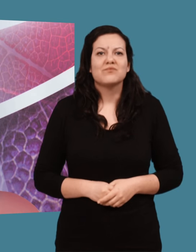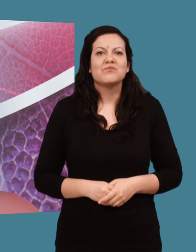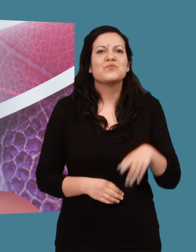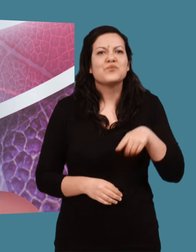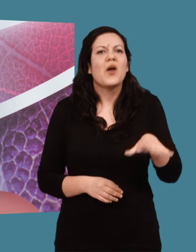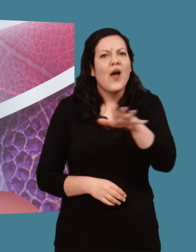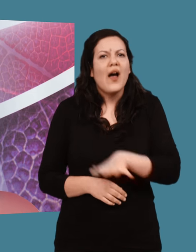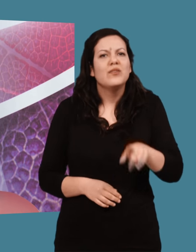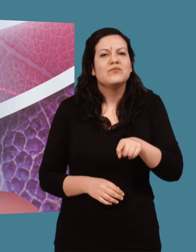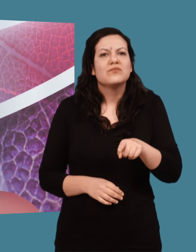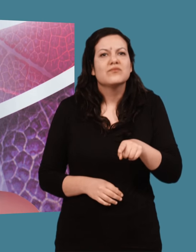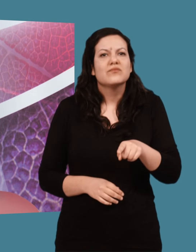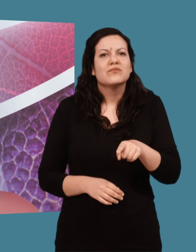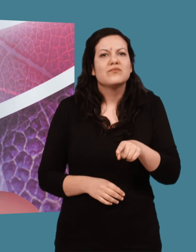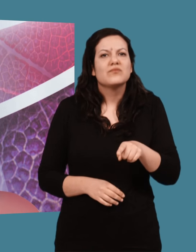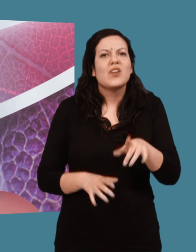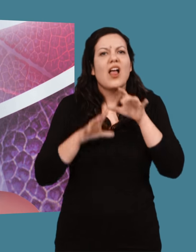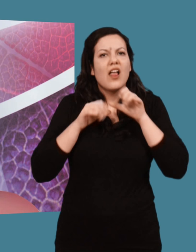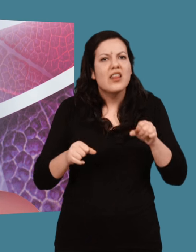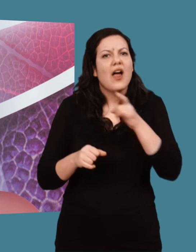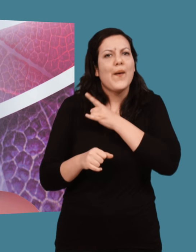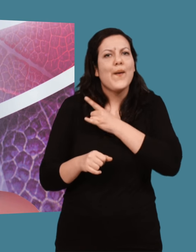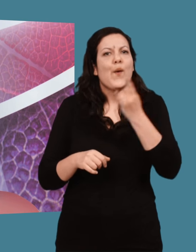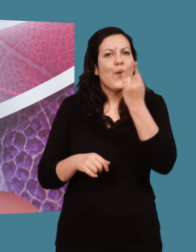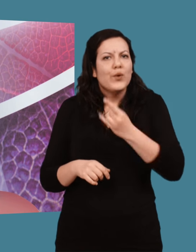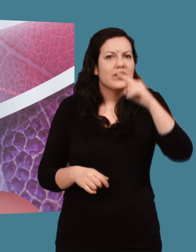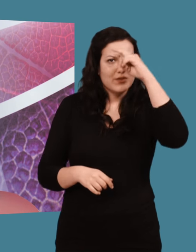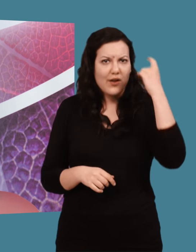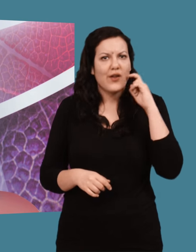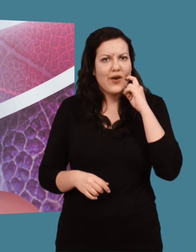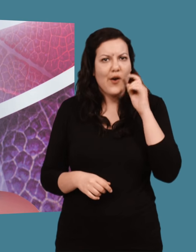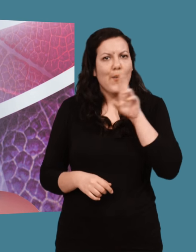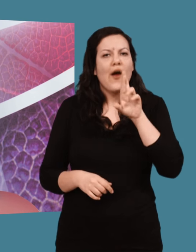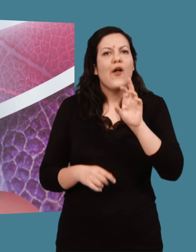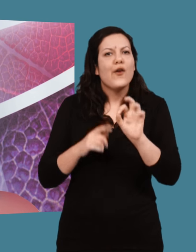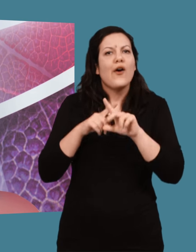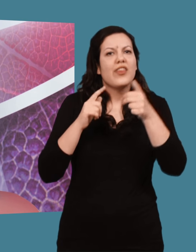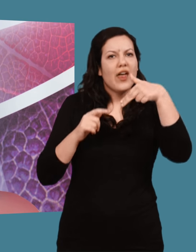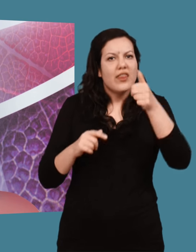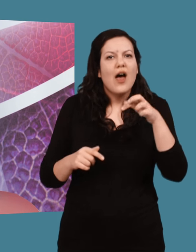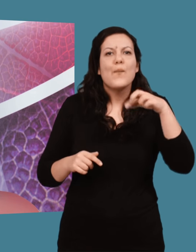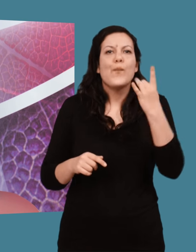Y están hoy en el piso de Propuestas, la Secretaria Académica de la Universidad Nacional de Entre Ríos, Roxana Puig.